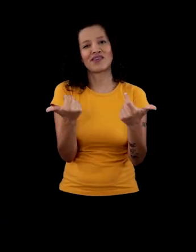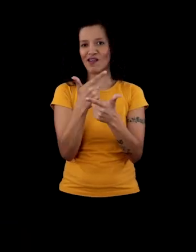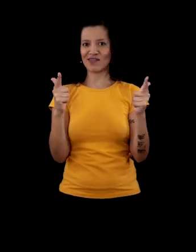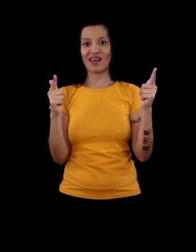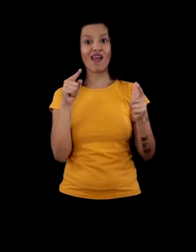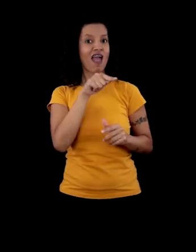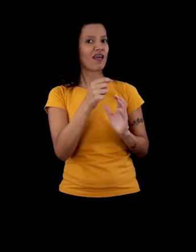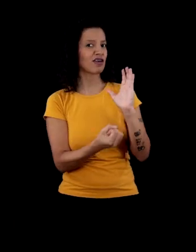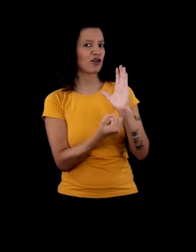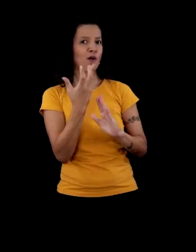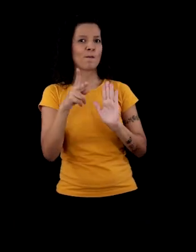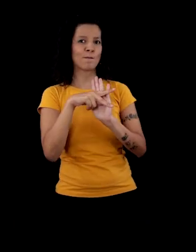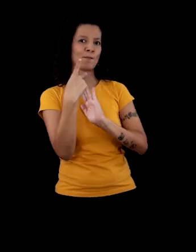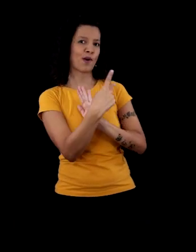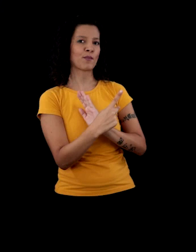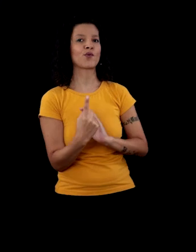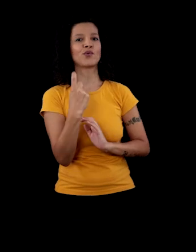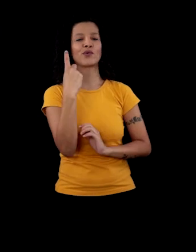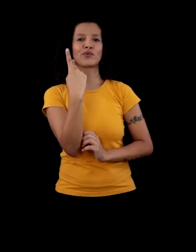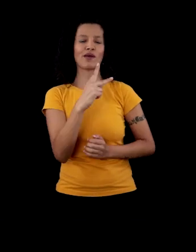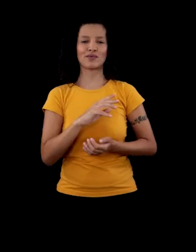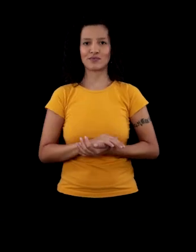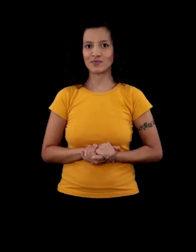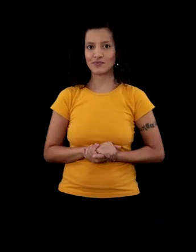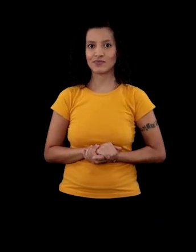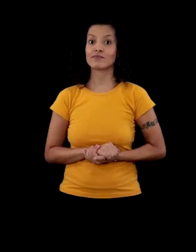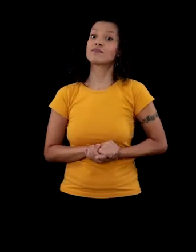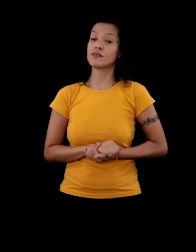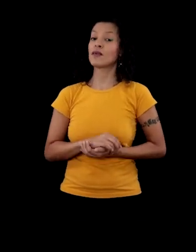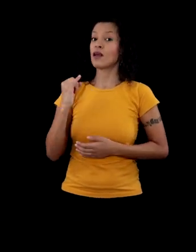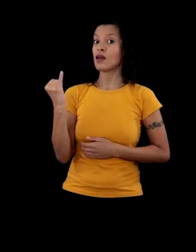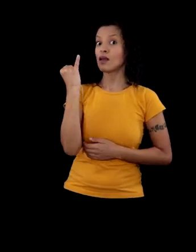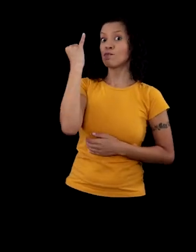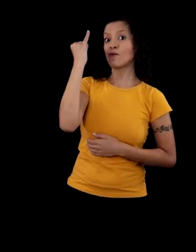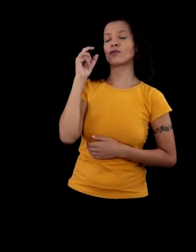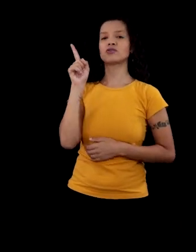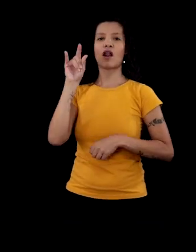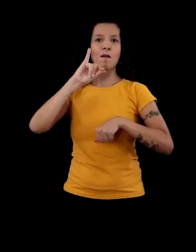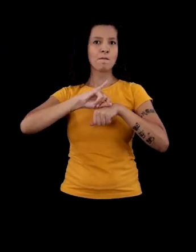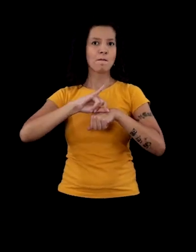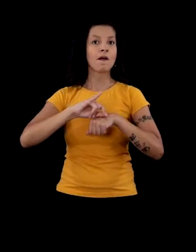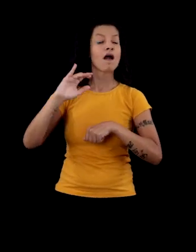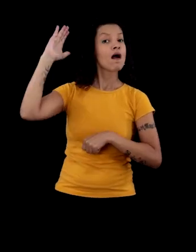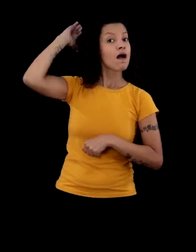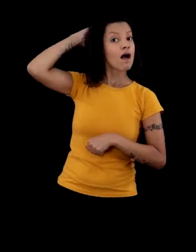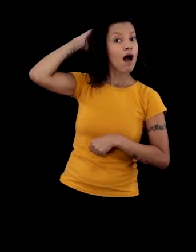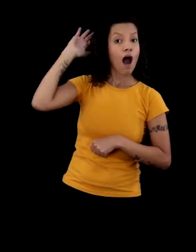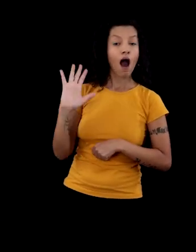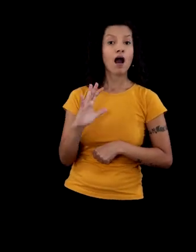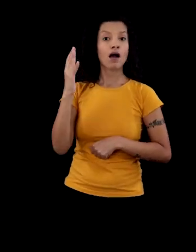então ela criou algo único. Um dos showzinhos importantíssimos de Belém que aconteceu,